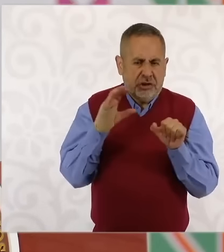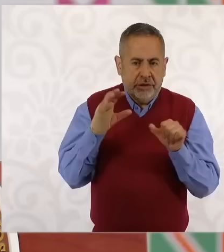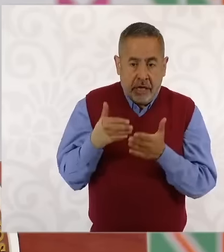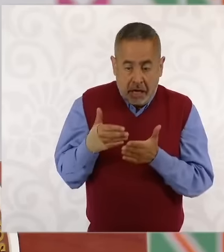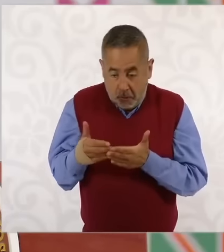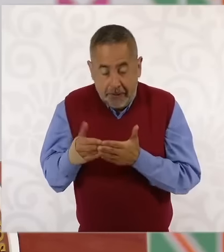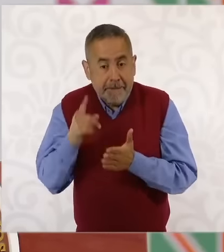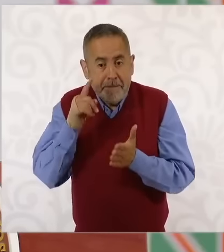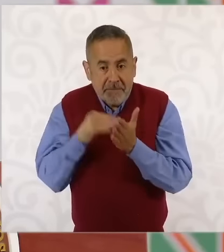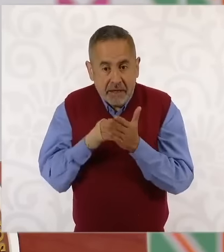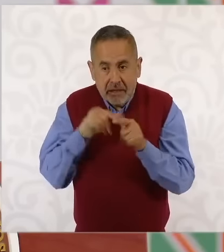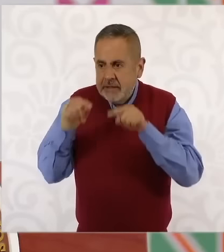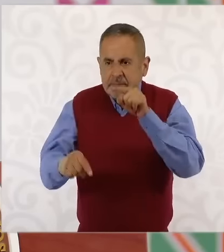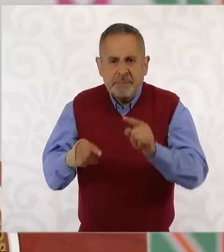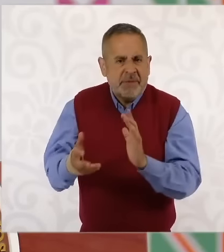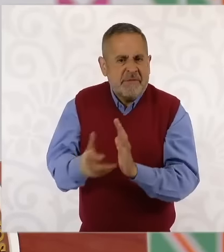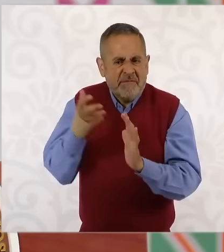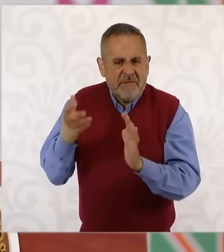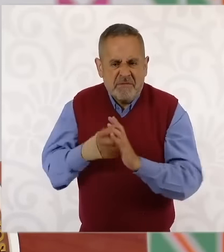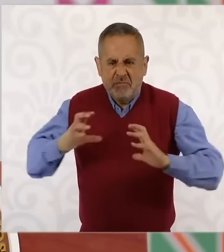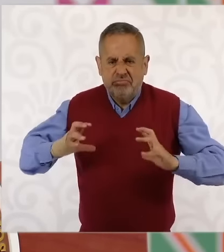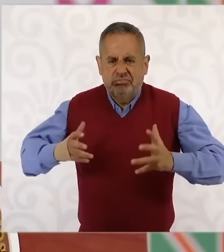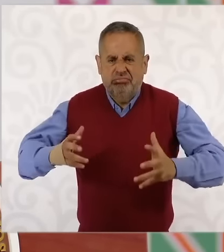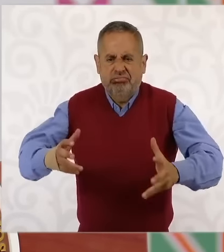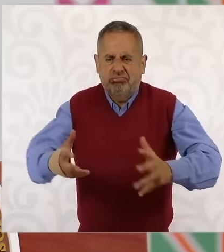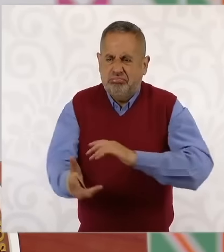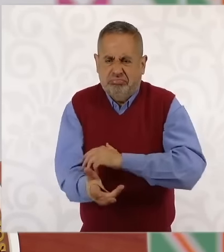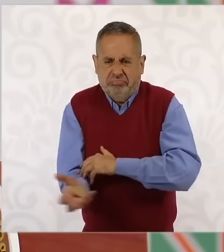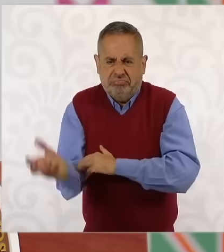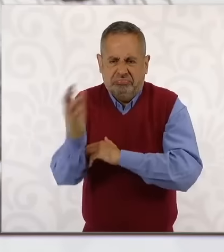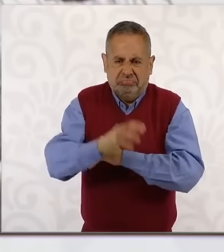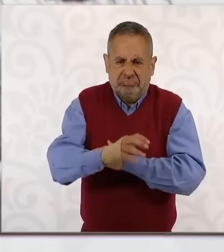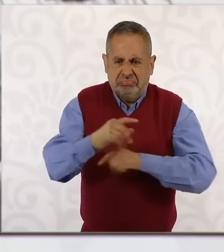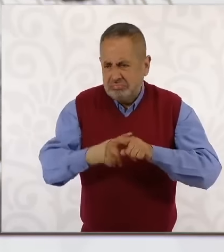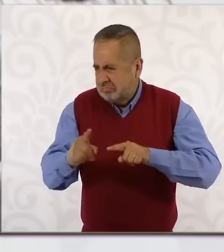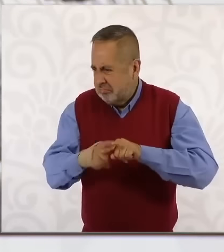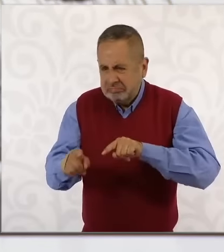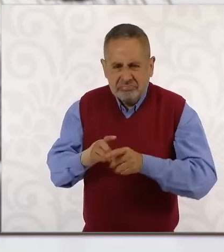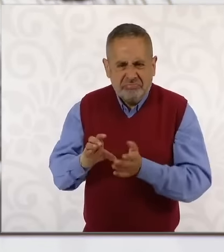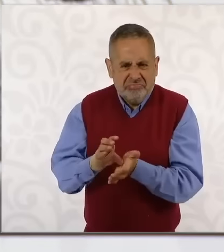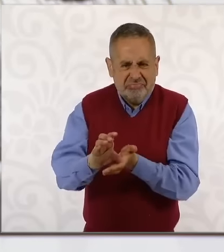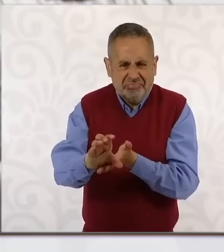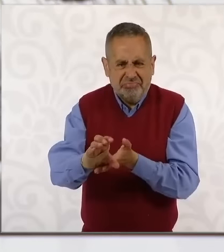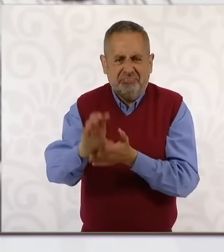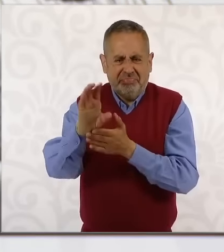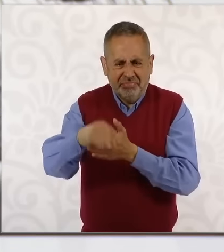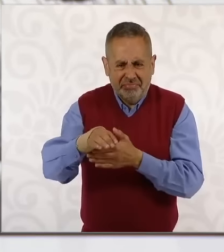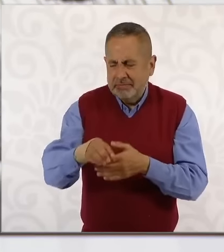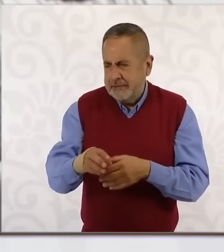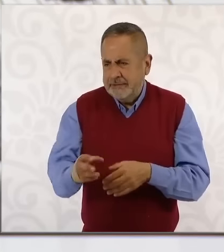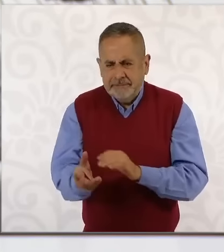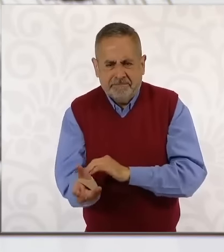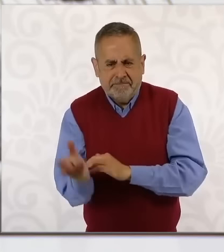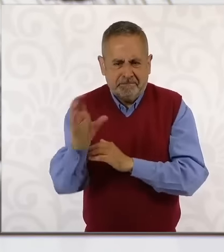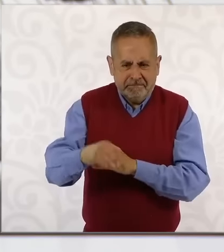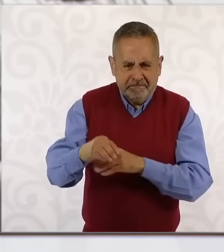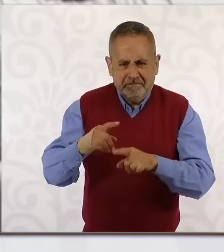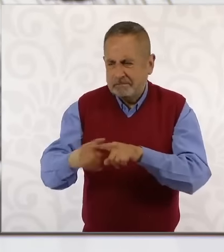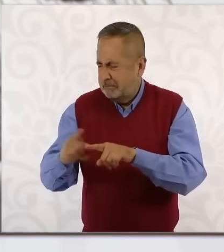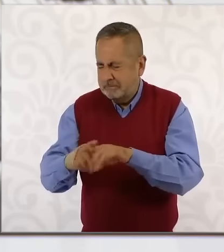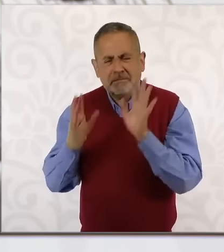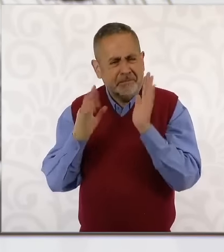trabajando en todos lados para poder pues eh limpiar, porque realmente e hay lugares donde,